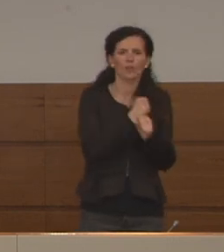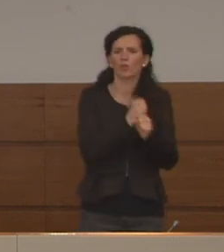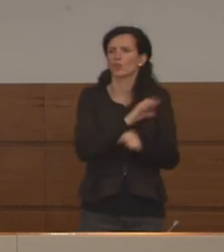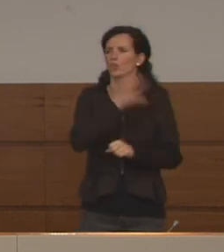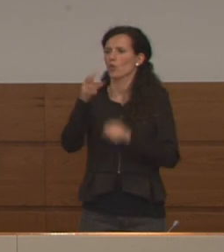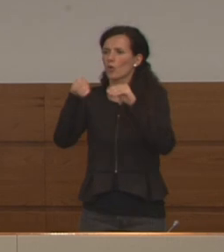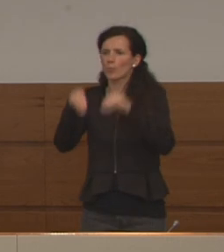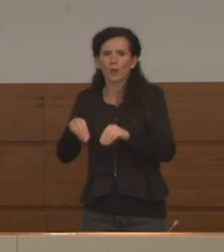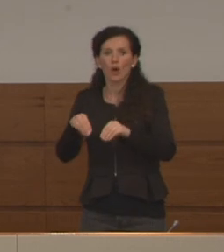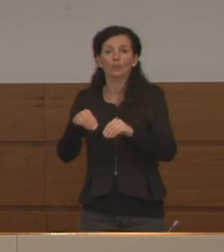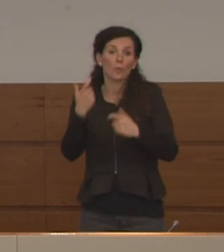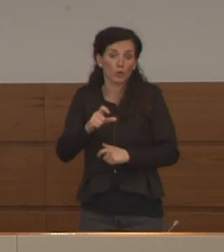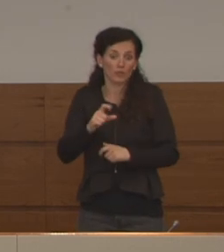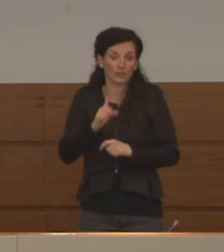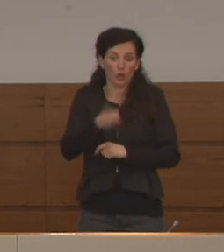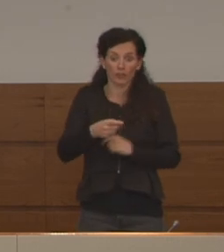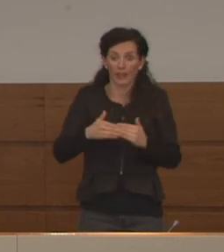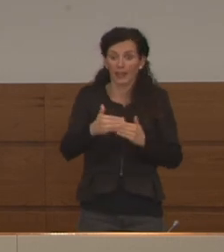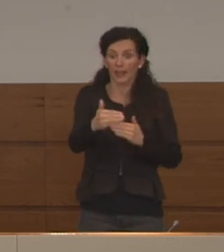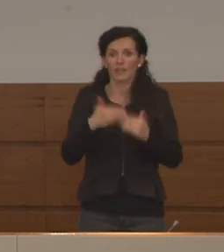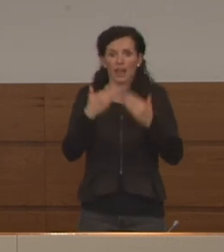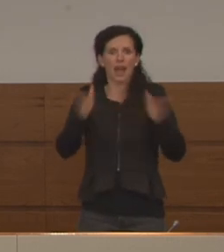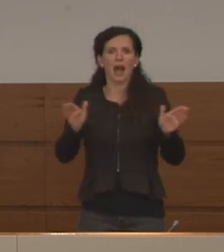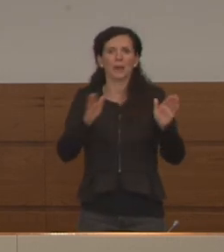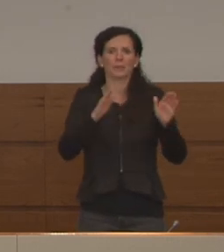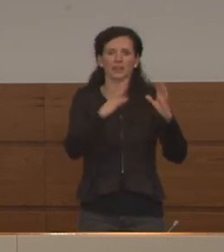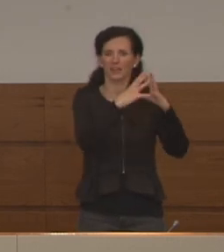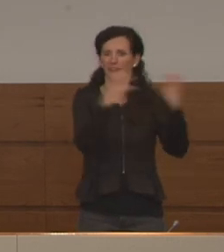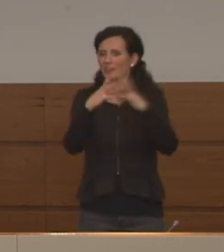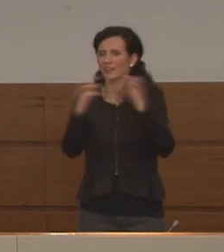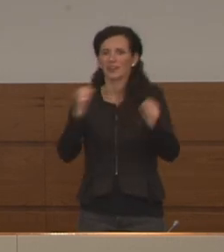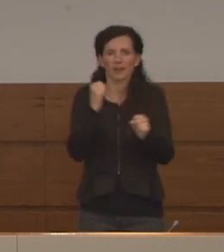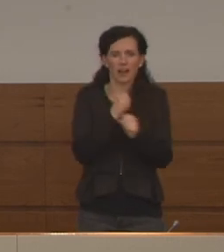riapertura delle strutture produttive, sia in contesto familiare,